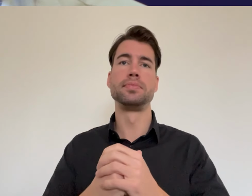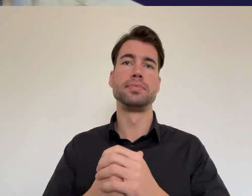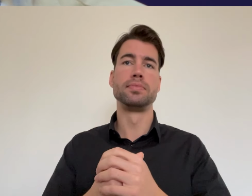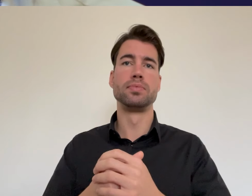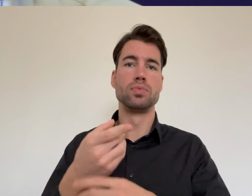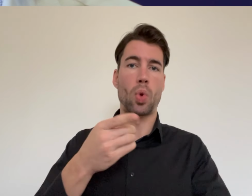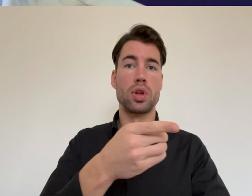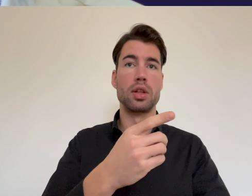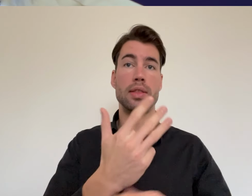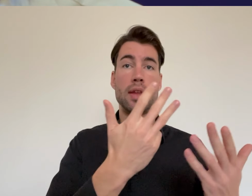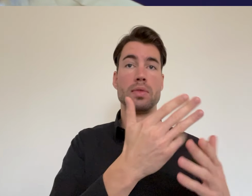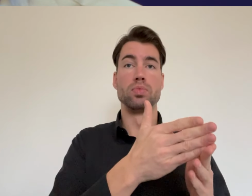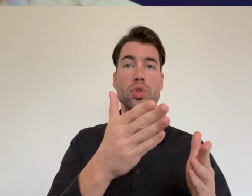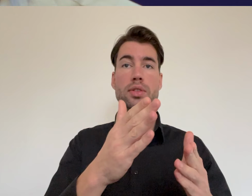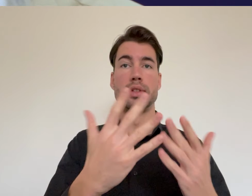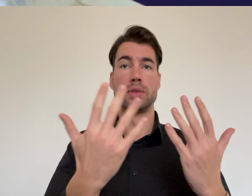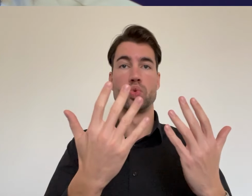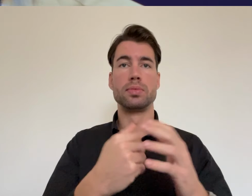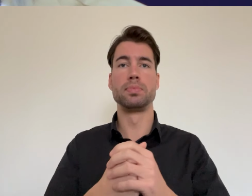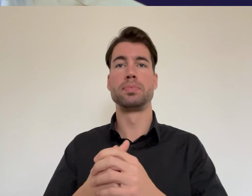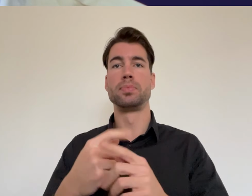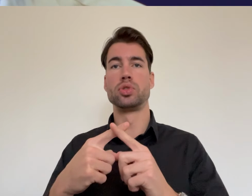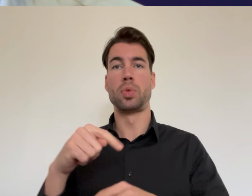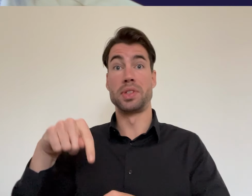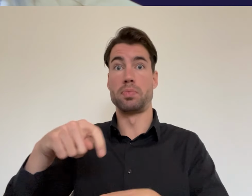Donderdags van 9.00 tot 10.00 en op dit moment van 15.00 tot 16.00